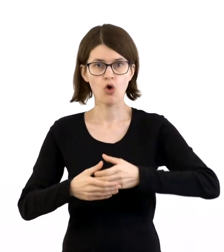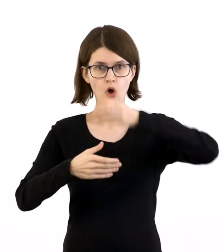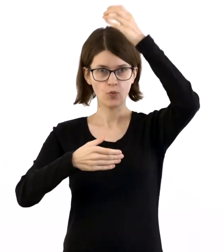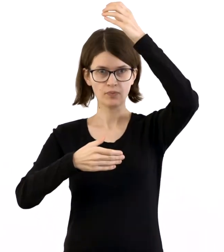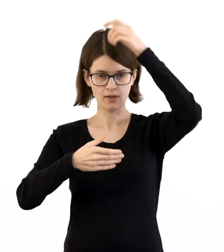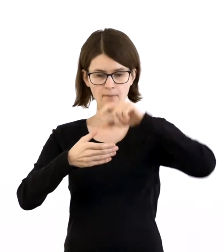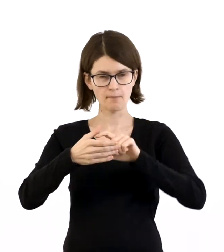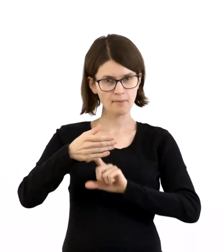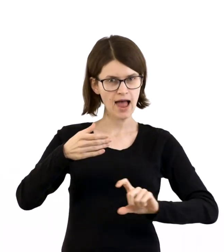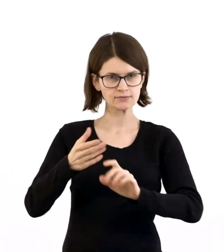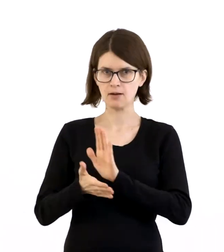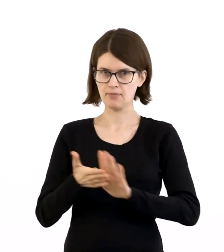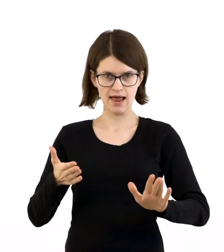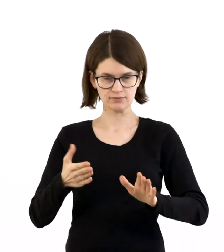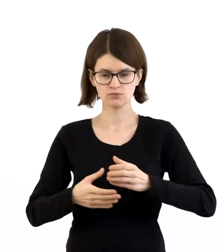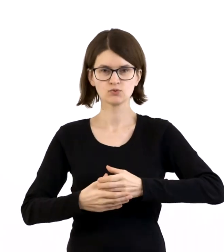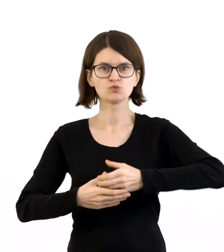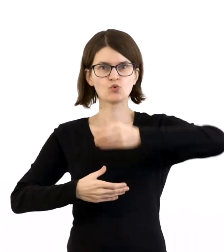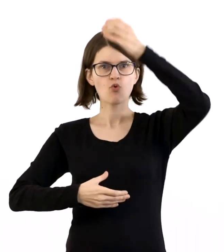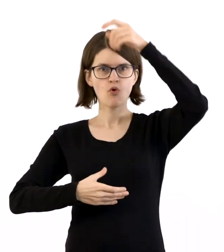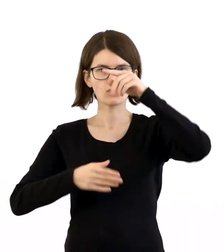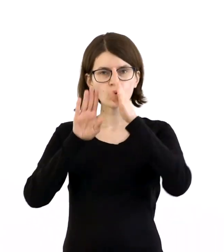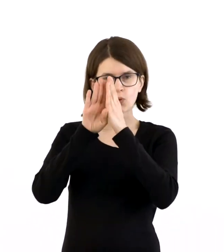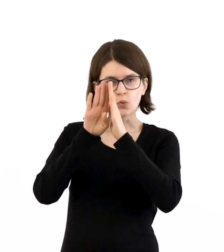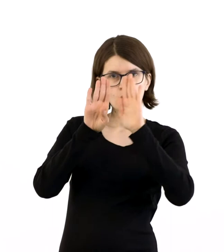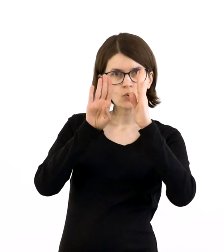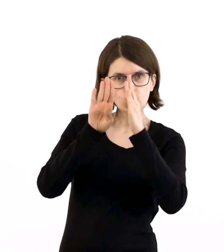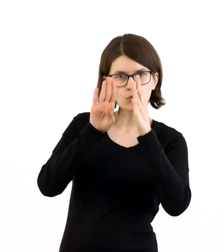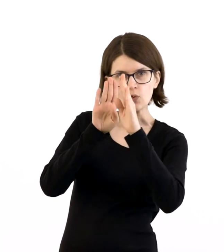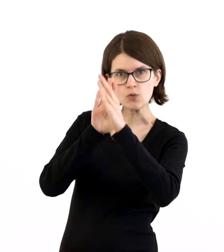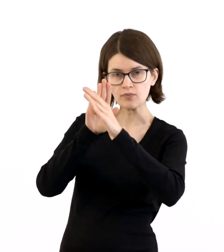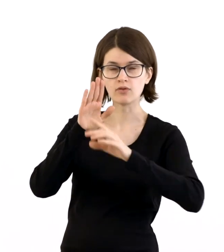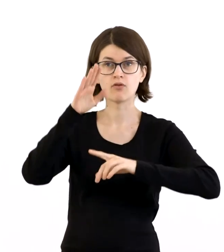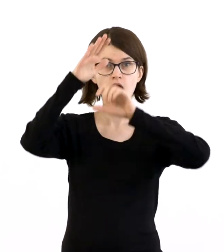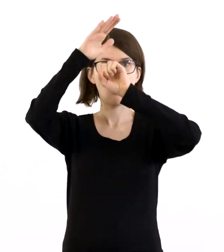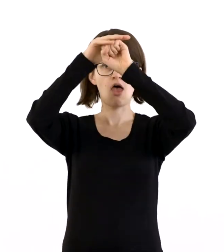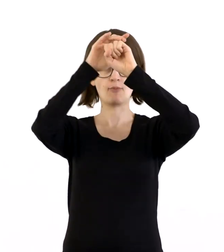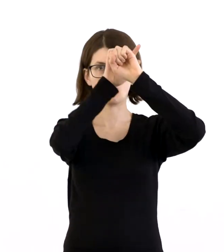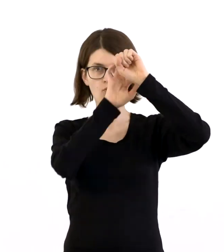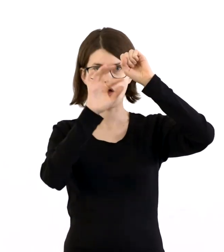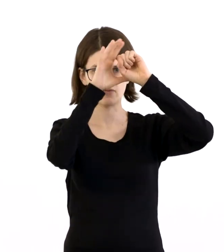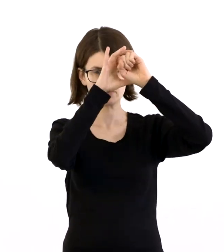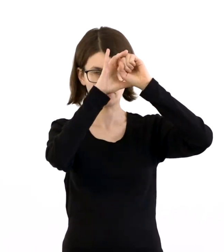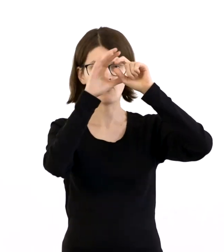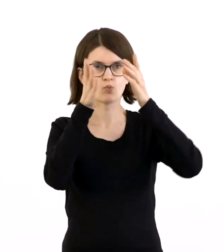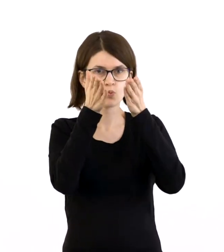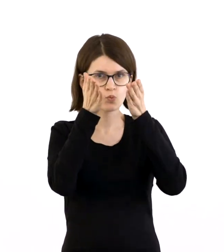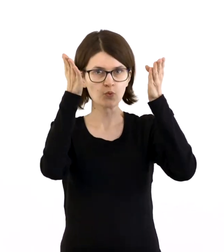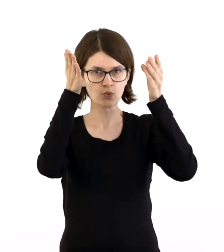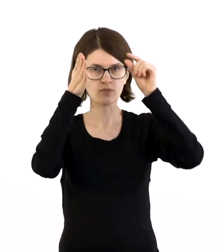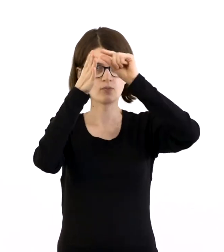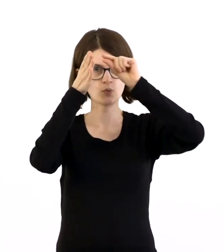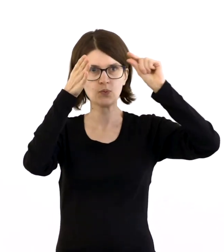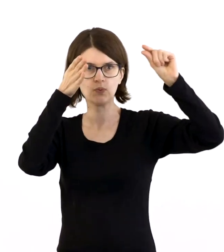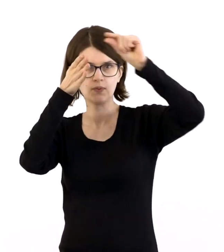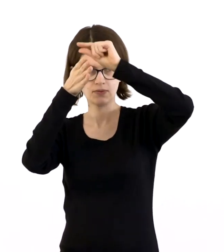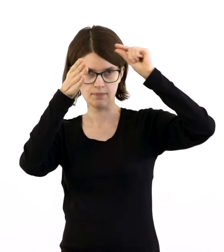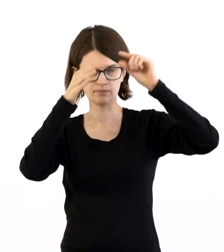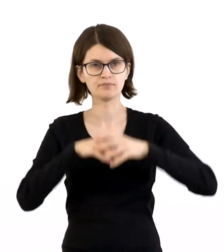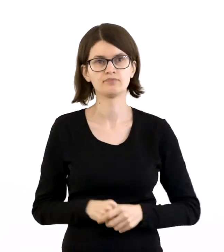Nie mają bazy, trzon jest wyraźnie żłobkowany a głowica składa się z poduszki i płyty – kostki.